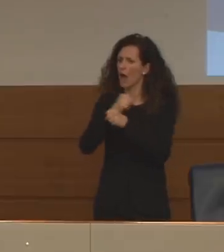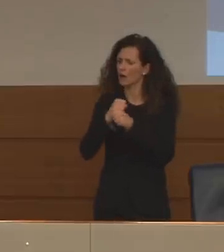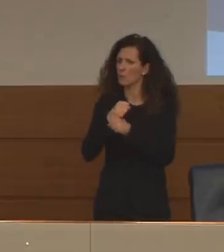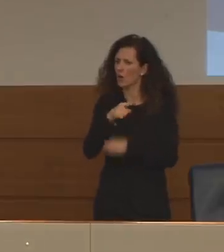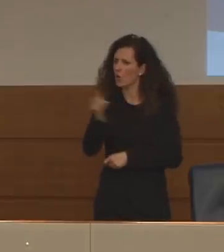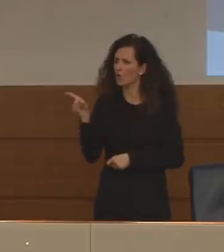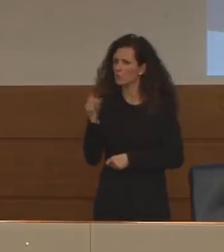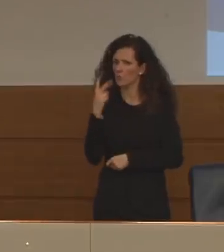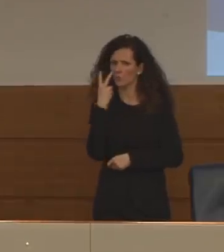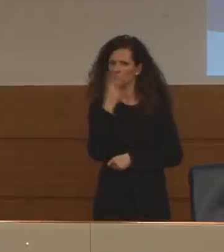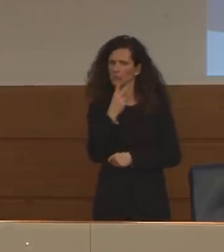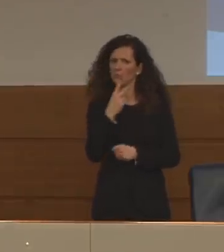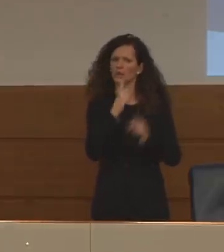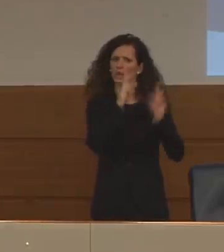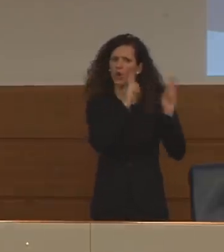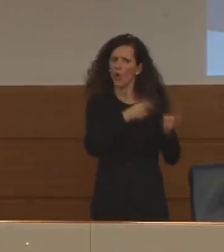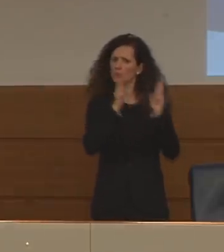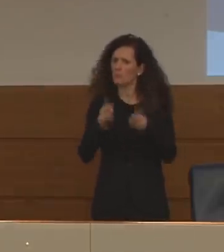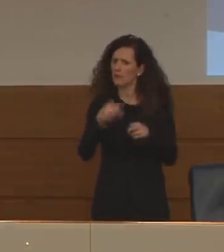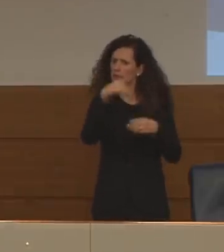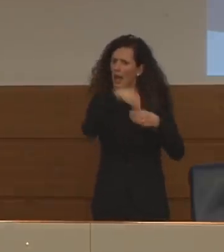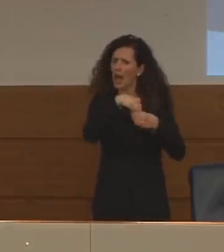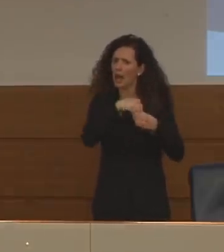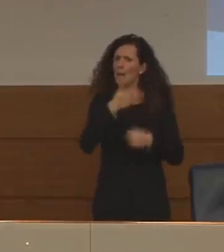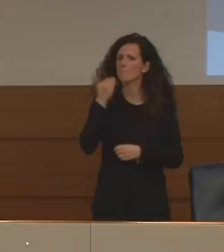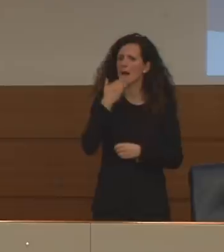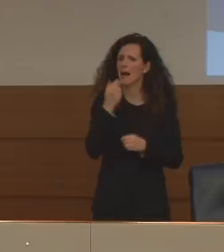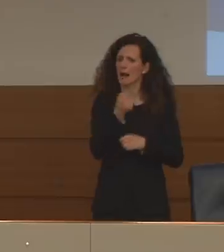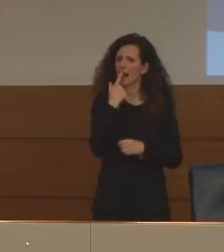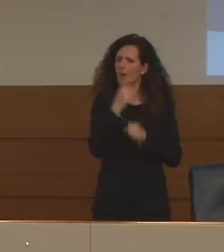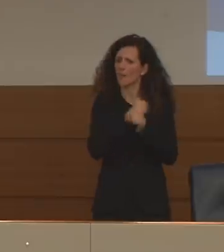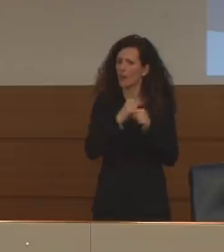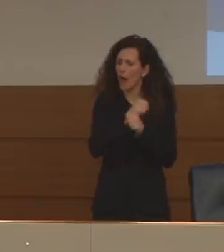a scarseggiare i farmaci proprio a causa del largo uso che se ne sta facendo e